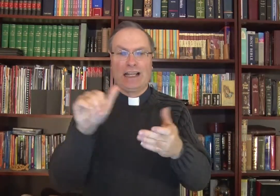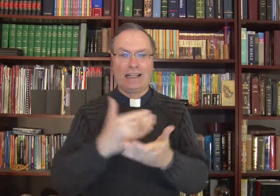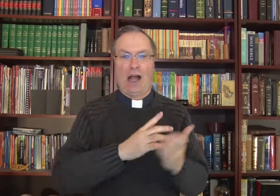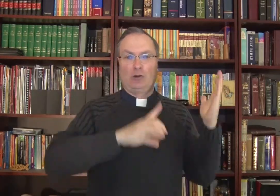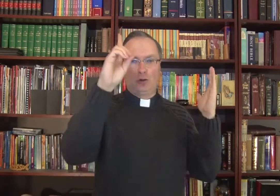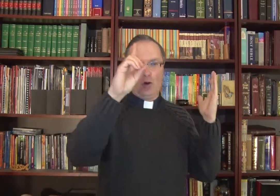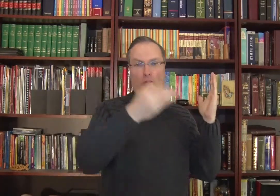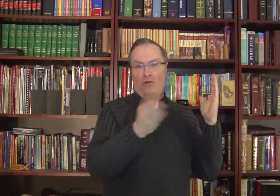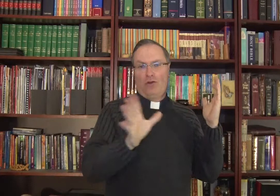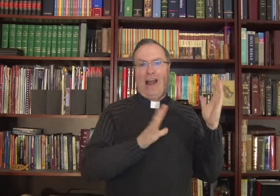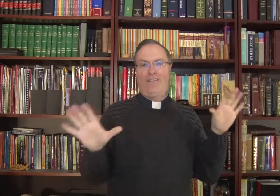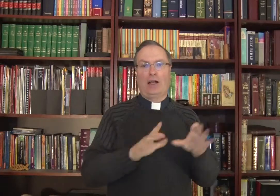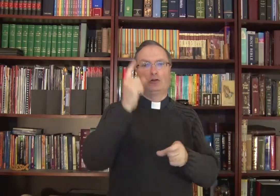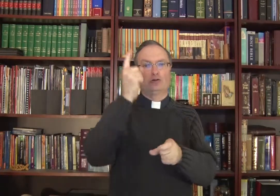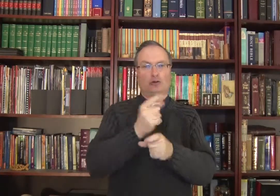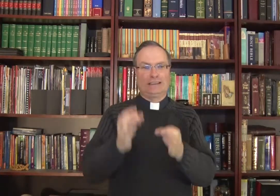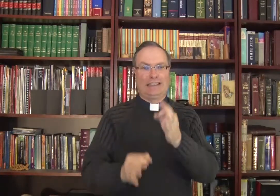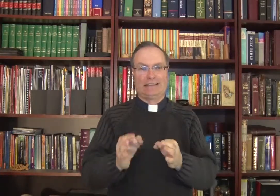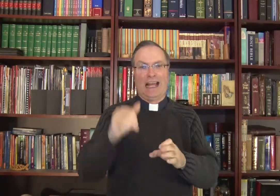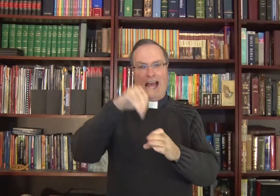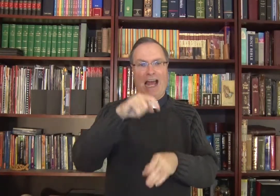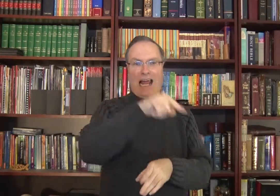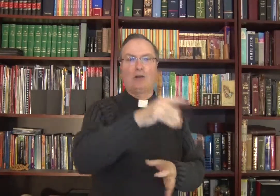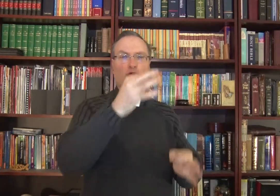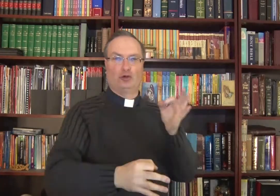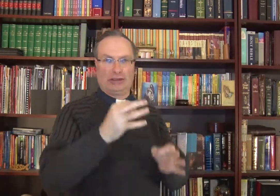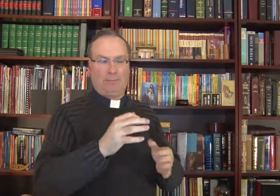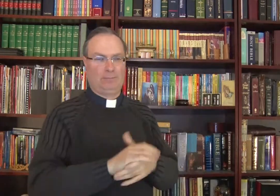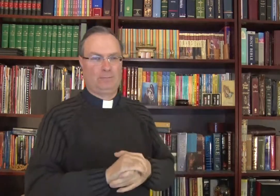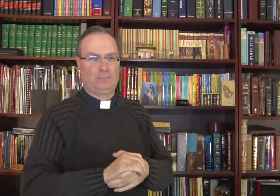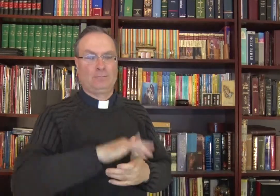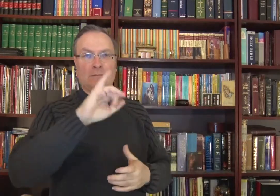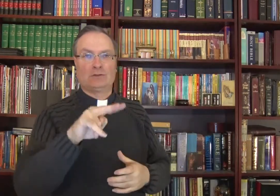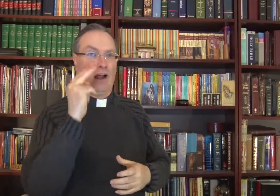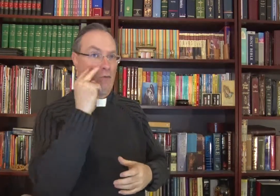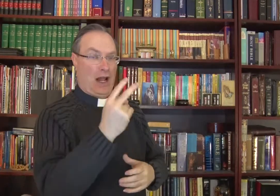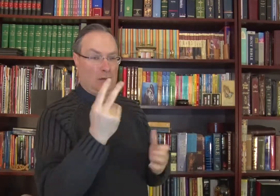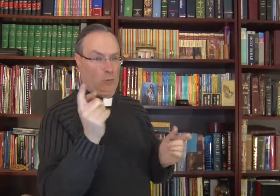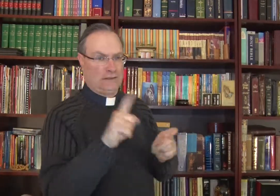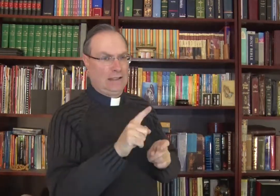car Dieu vous a fait justice en la jugeant. Jean voyait aussi: